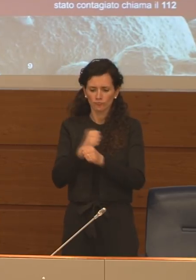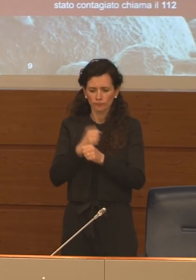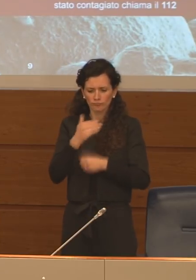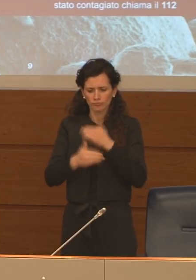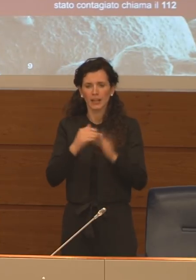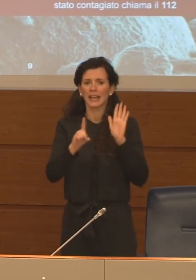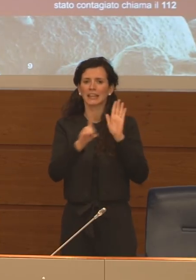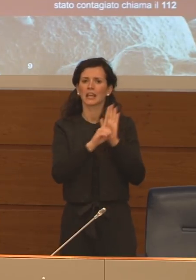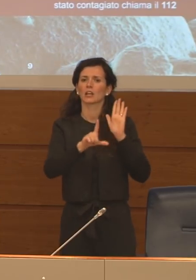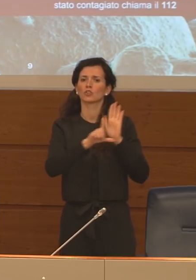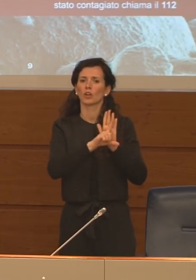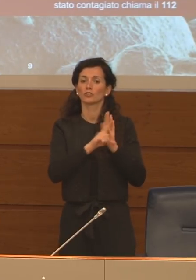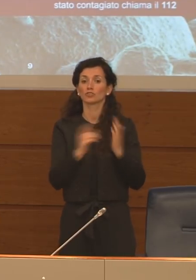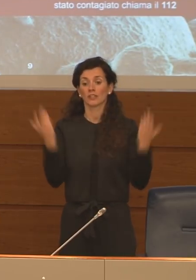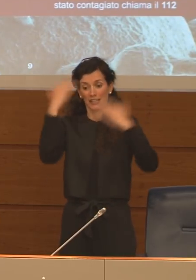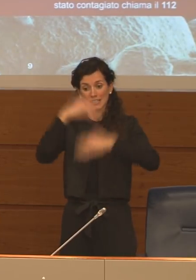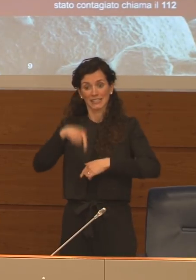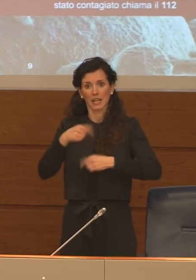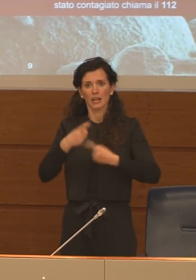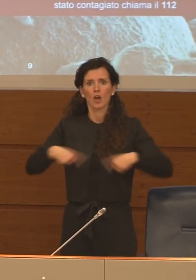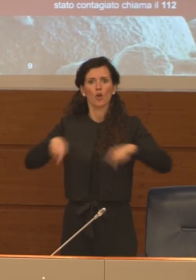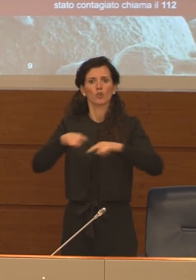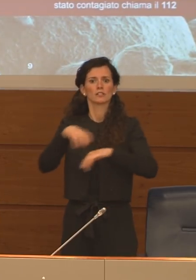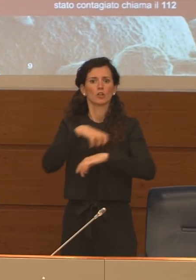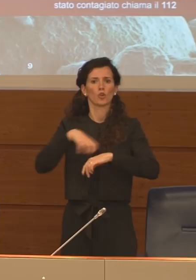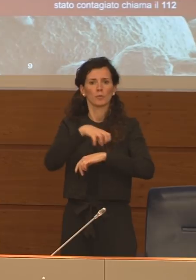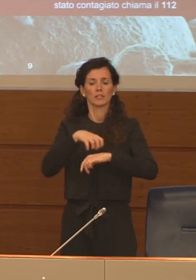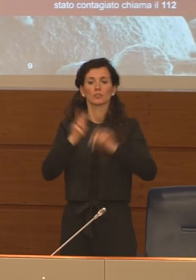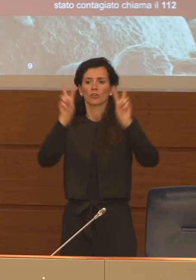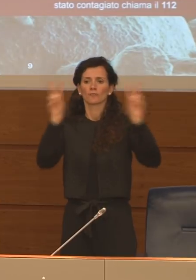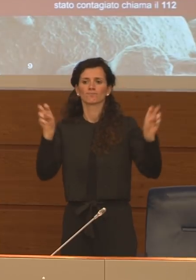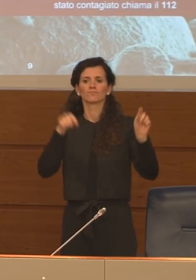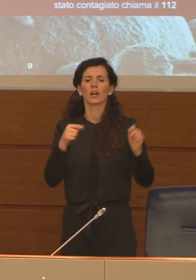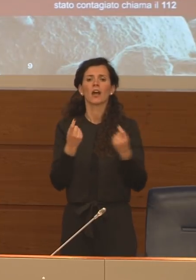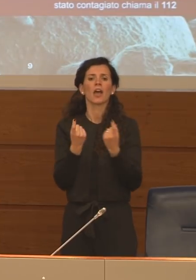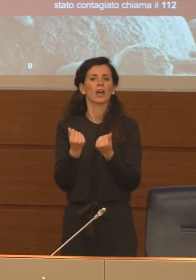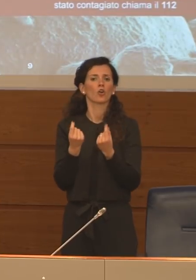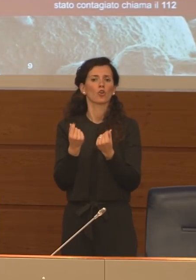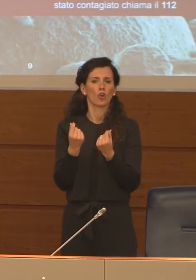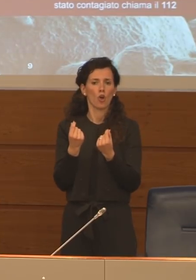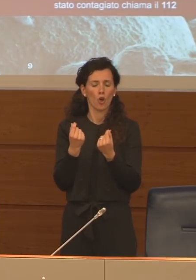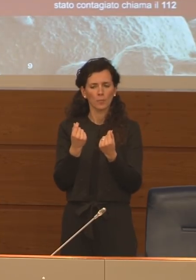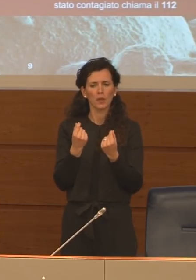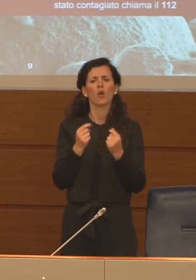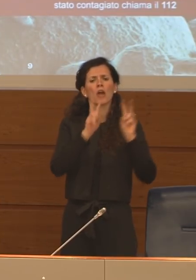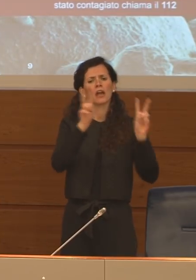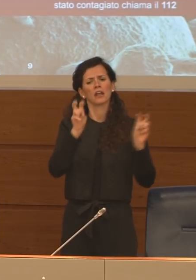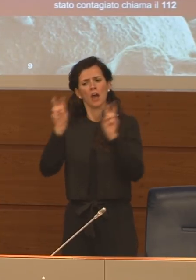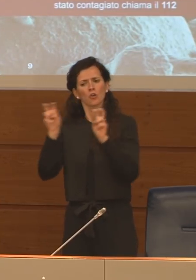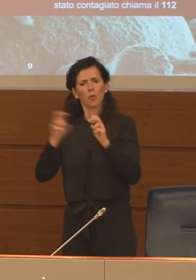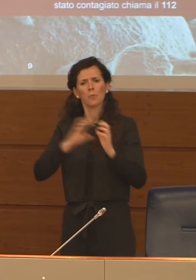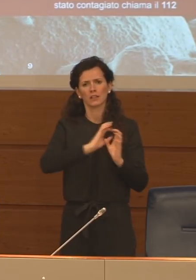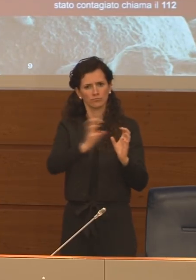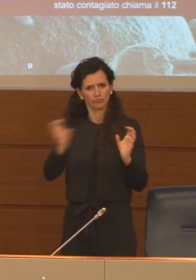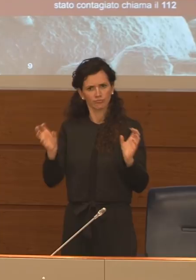il Consiglio dei Ministri, sul tema economico e su tutta una serie di temi che sono di